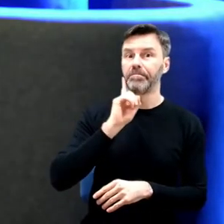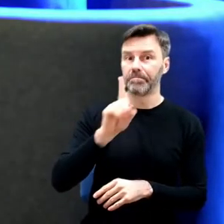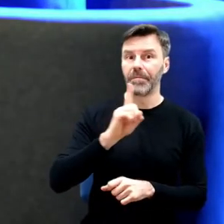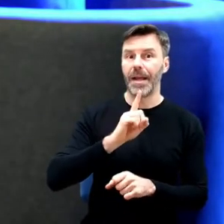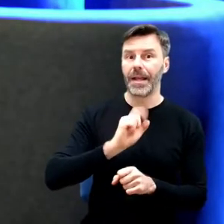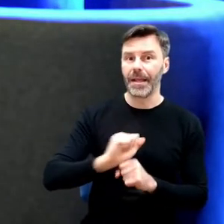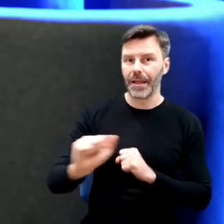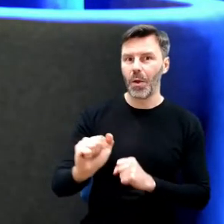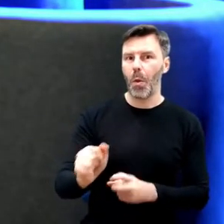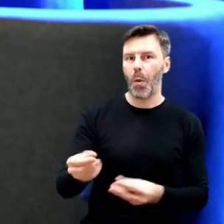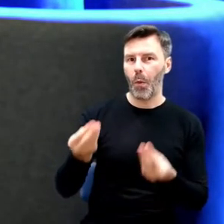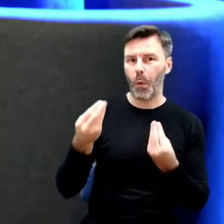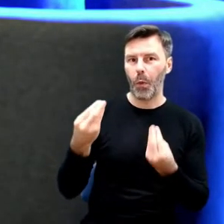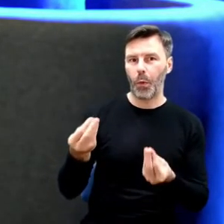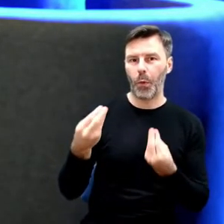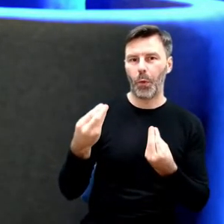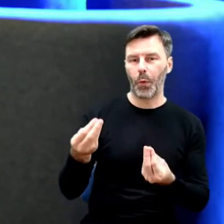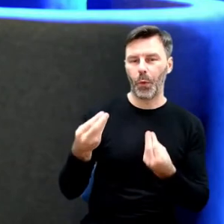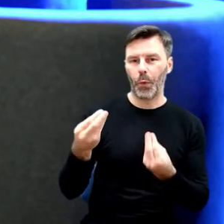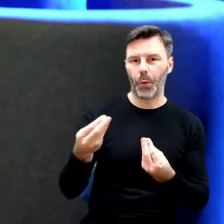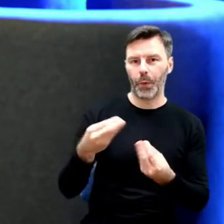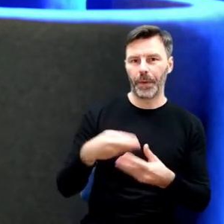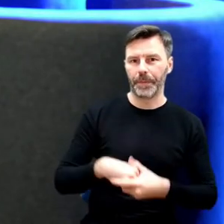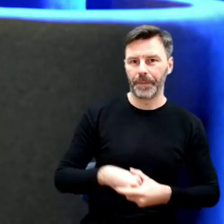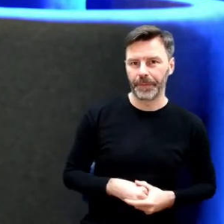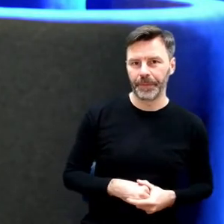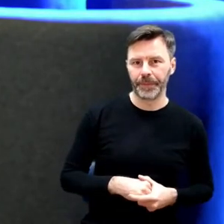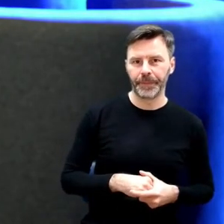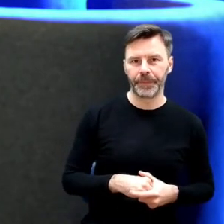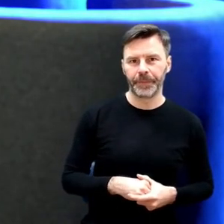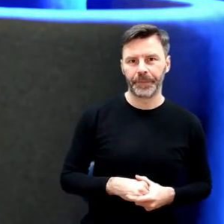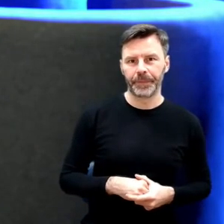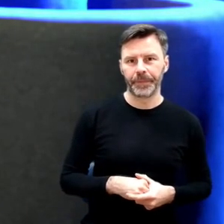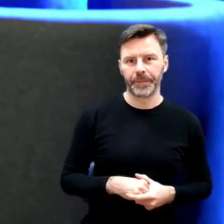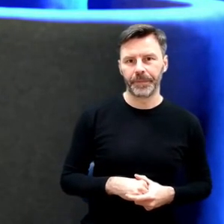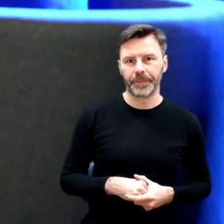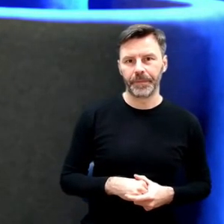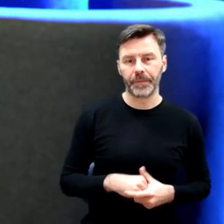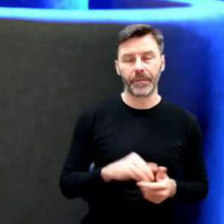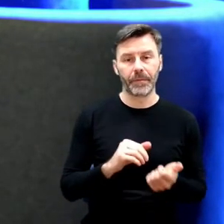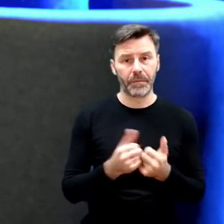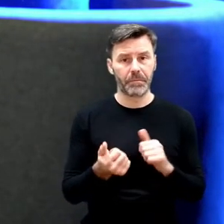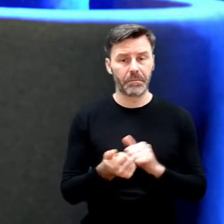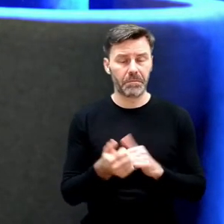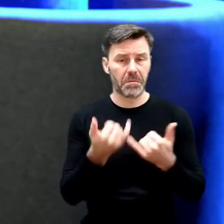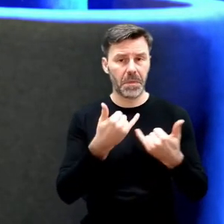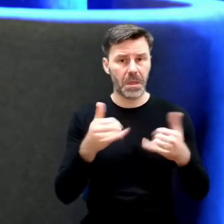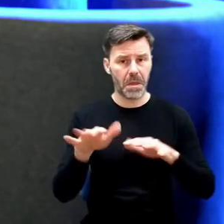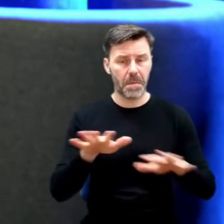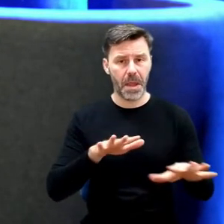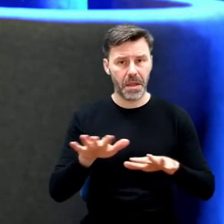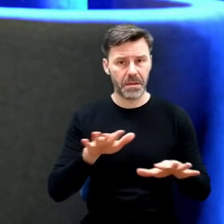ale też takie inwestycje występują w kilkudziesięciu, co najmniej w kilkudziesięciu miastach w Polsce,